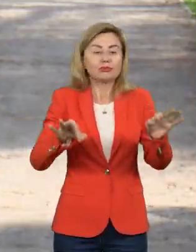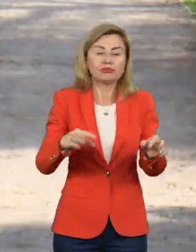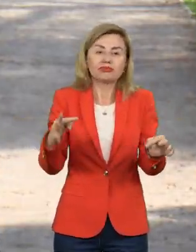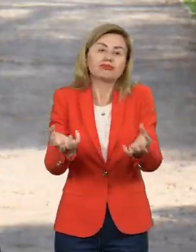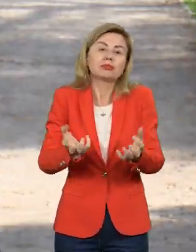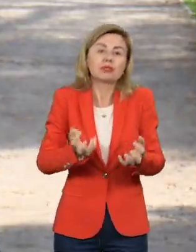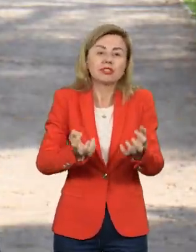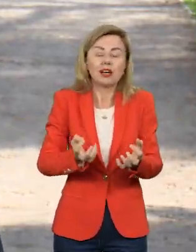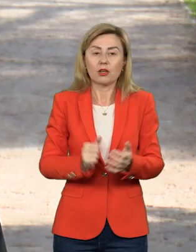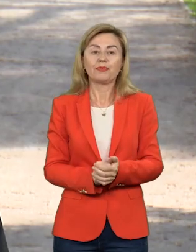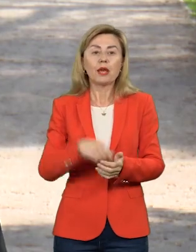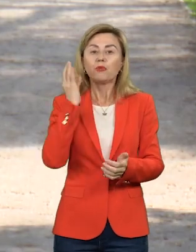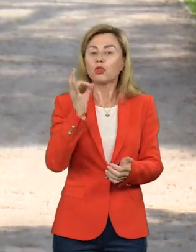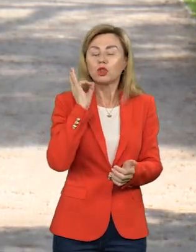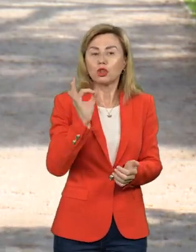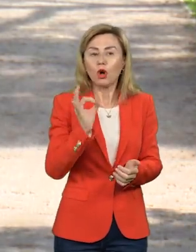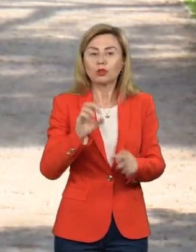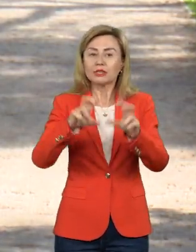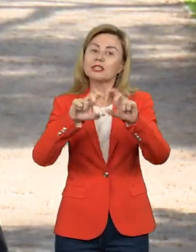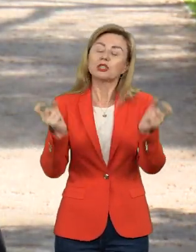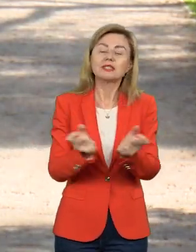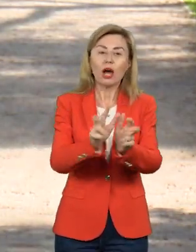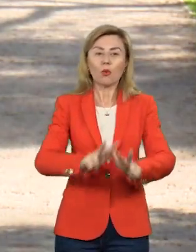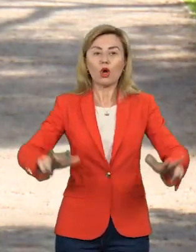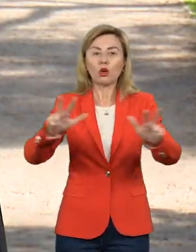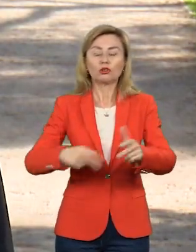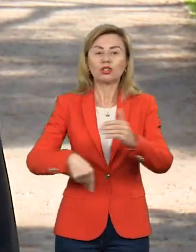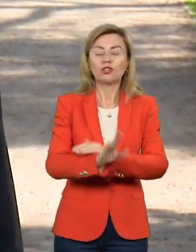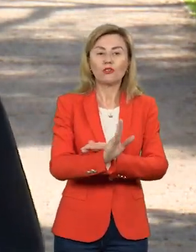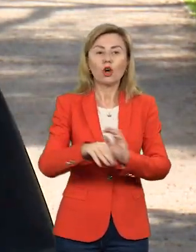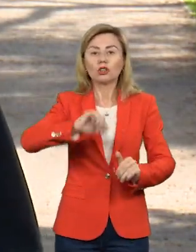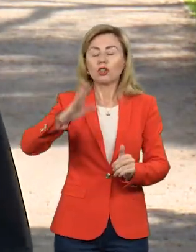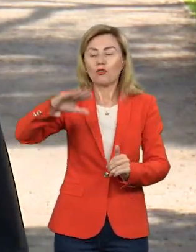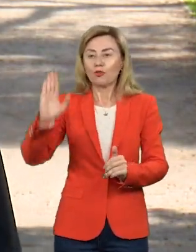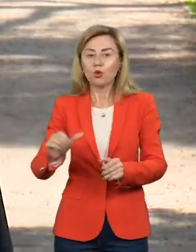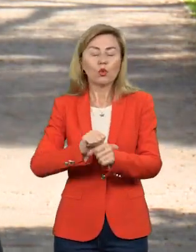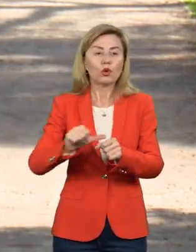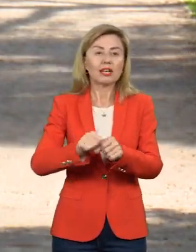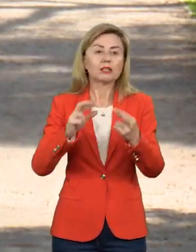Fajnie, że całe rodziny wychodzą w góry. Fajnie jest, że są trasy w Miliczu przygotowane.